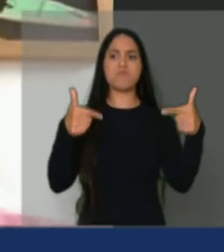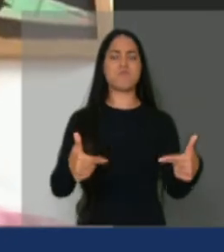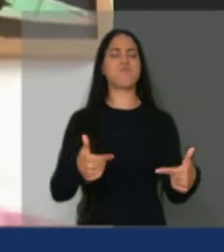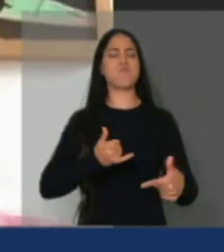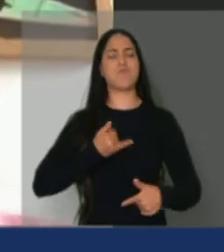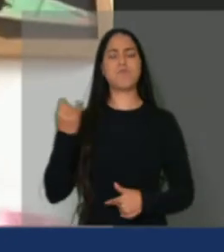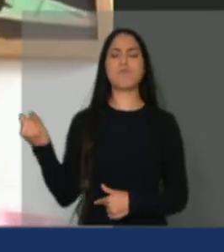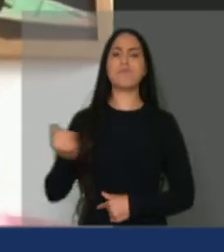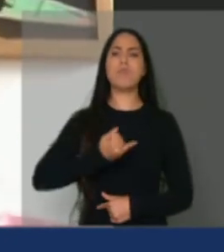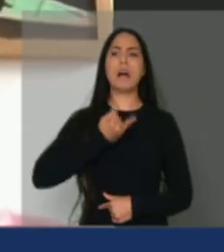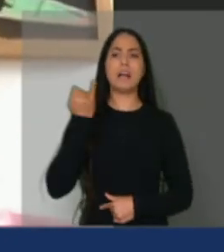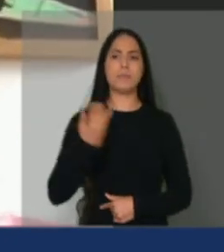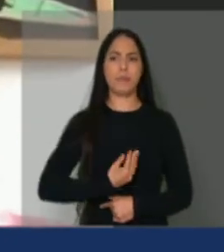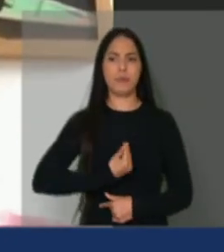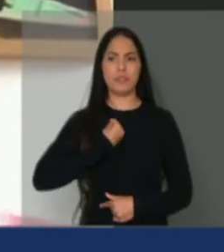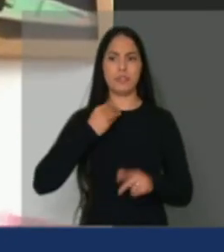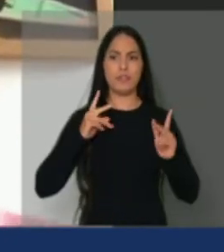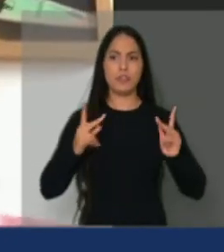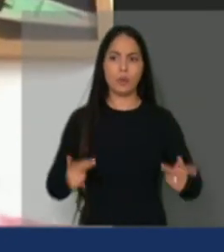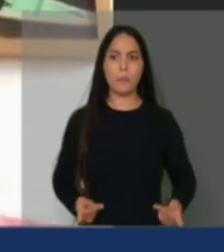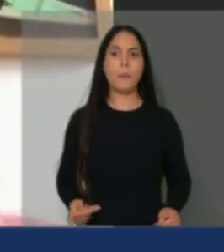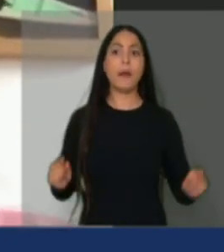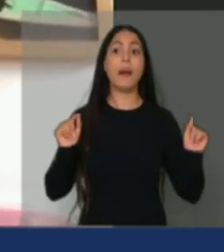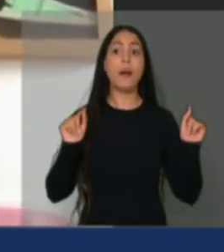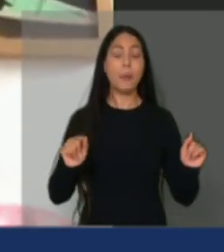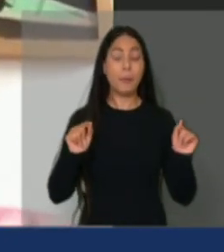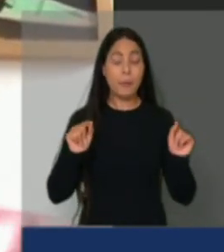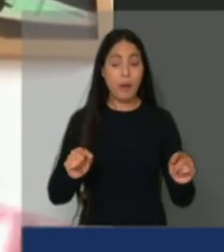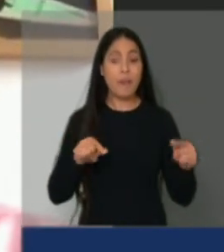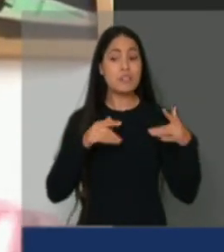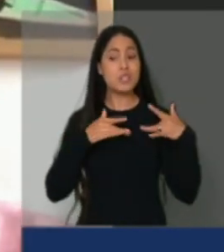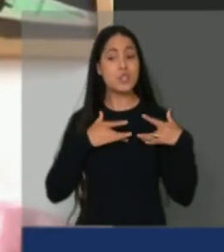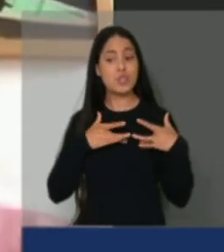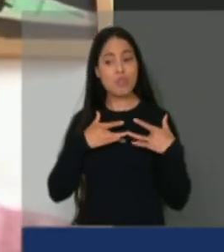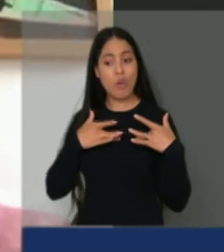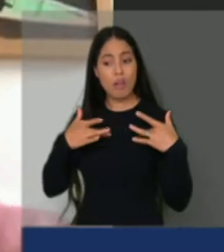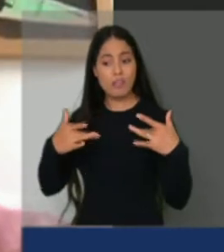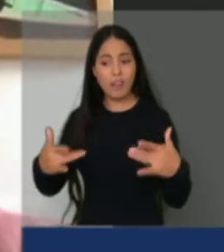UM SER HUMANO. QUE É SOLIDARIEDADE. ESTAMOS ACOMPANHANDO A SITUAÇÃO QUE